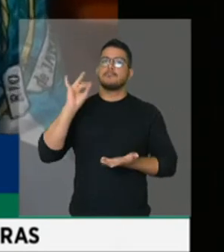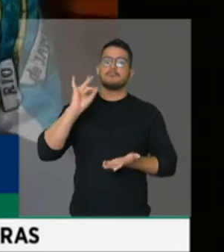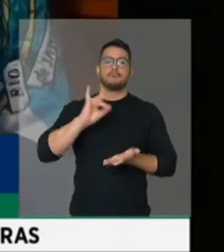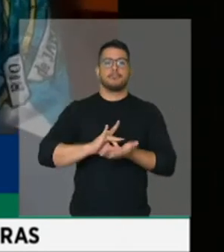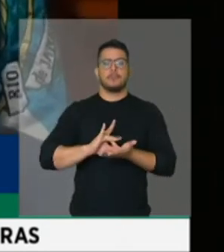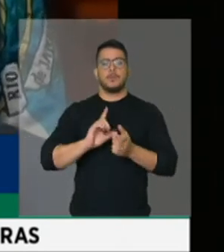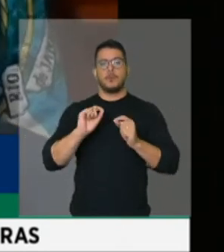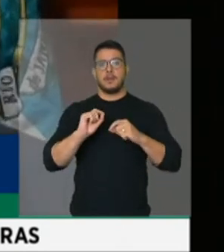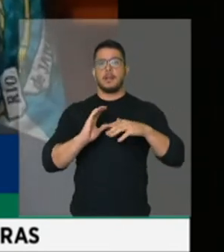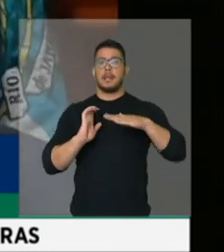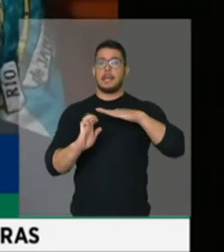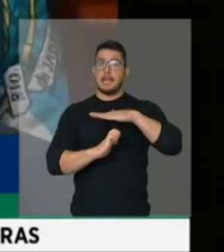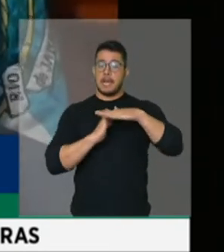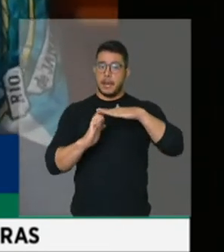AVANCE, A GENTE QUER QUE A CAPITALIZAÇÃO ACONTEÇA, POR